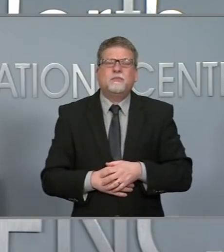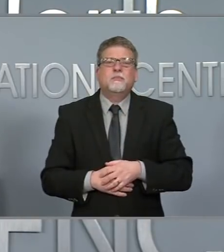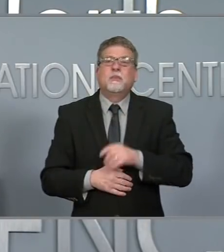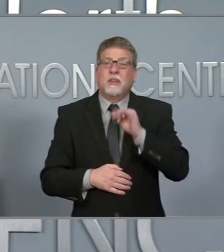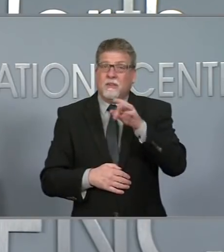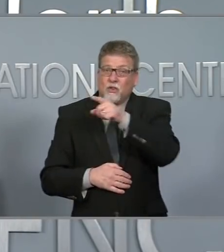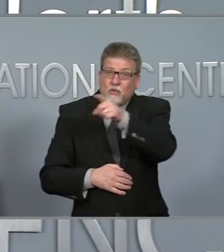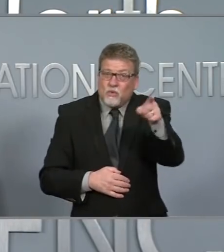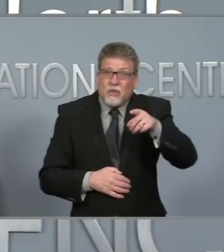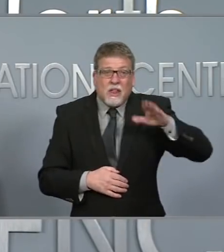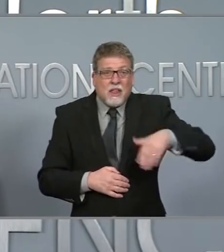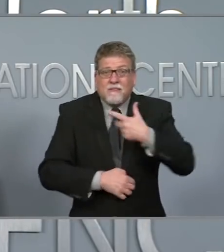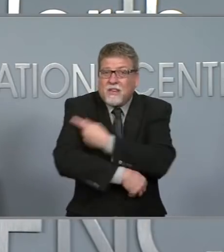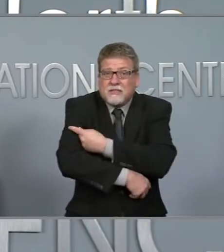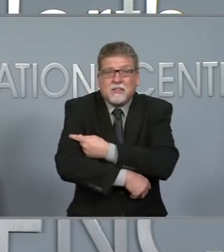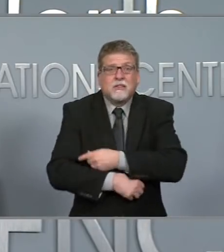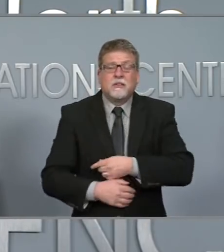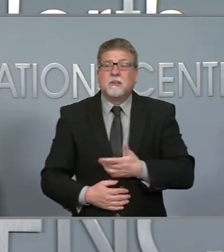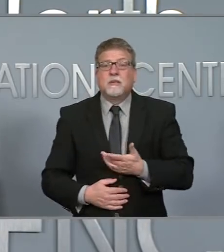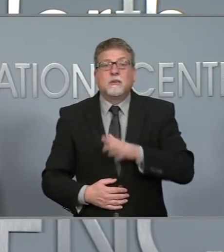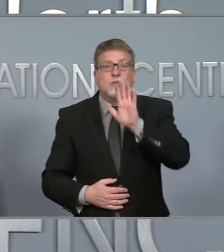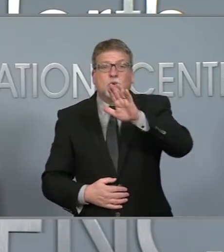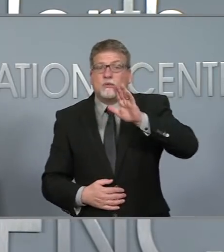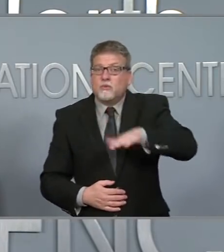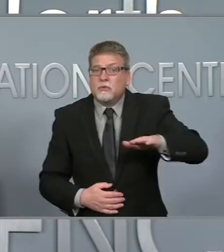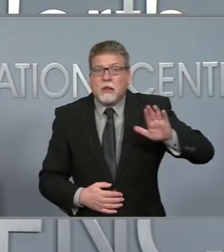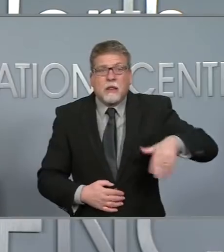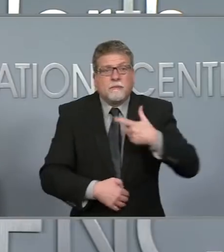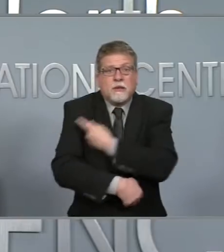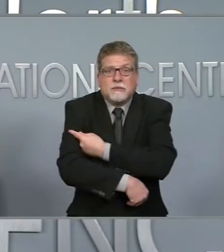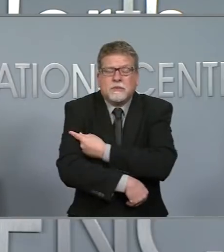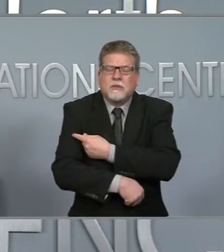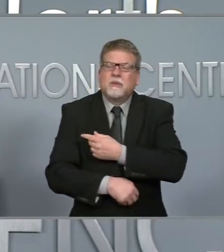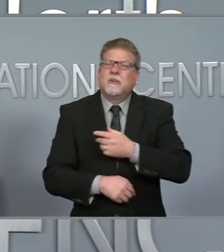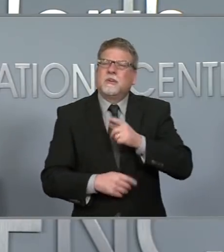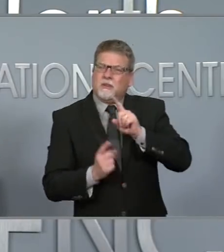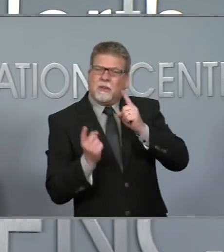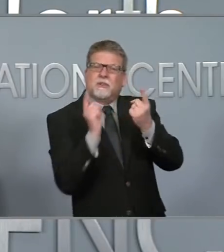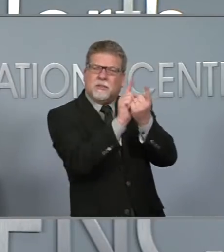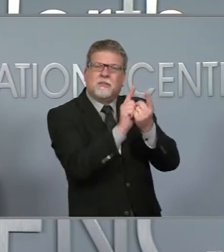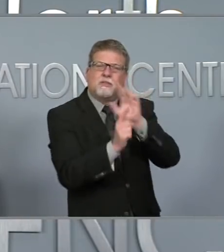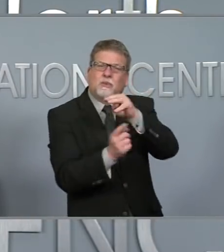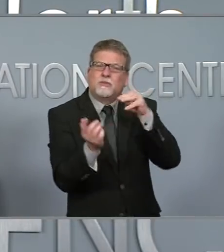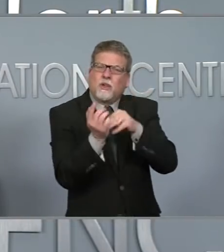seguiremos pendientes y responderemos a los cambios en el virus para proteger nuestra salud y el bienestar de los